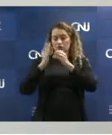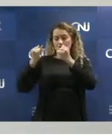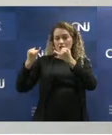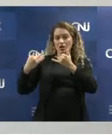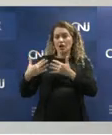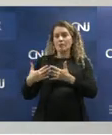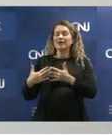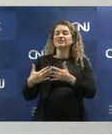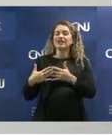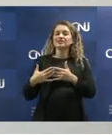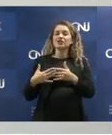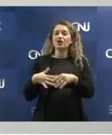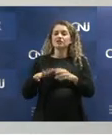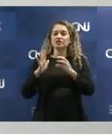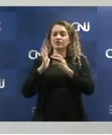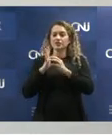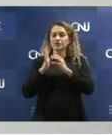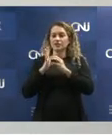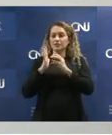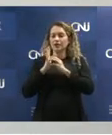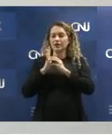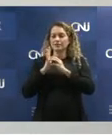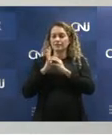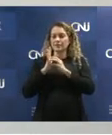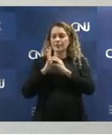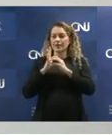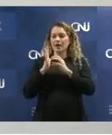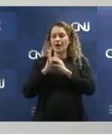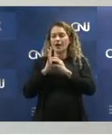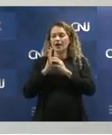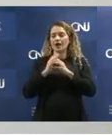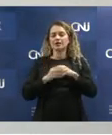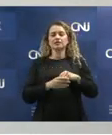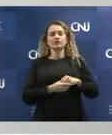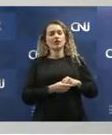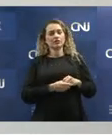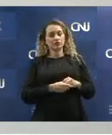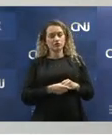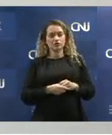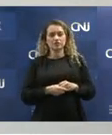Excelência! De antemão, a defesa gostaria de suscitar uma questão preliminar